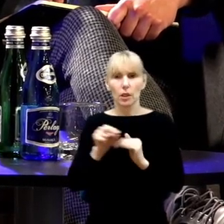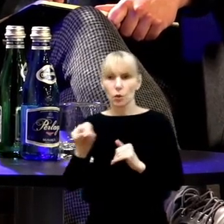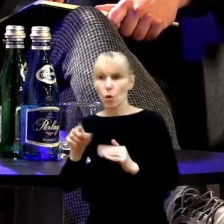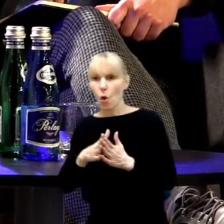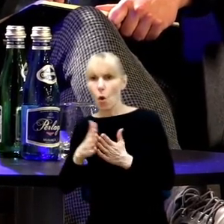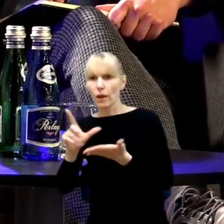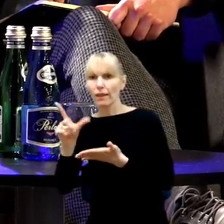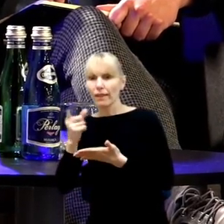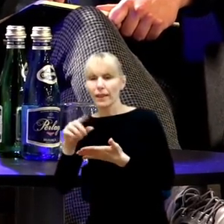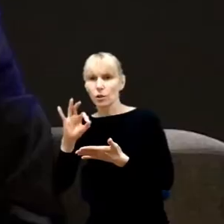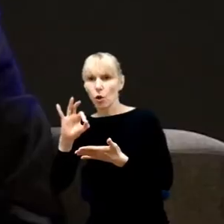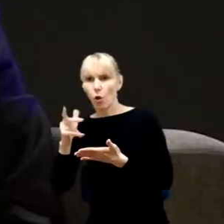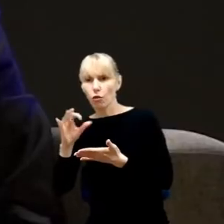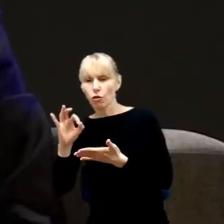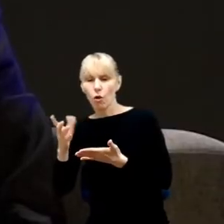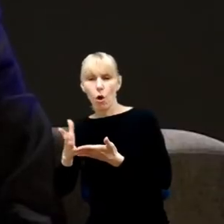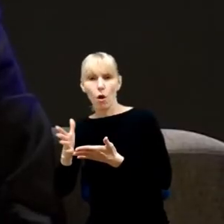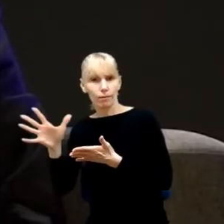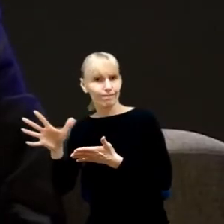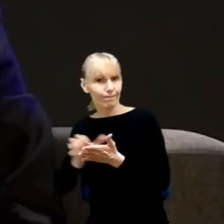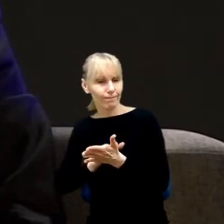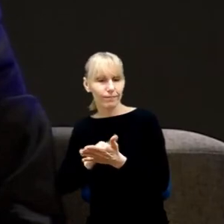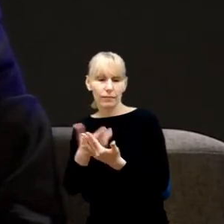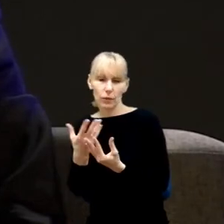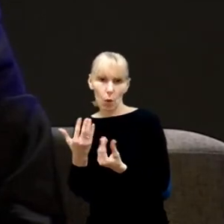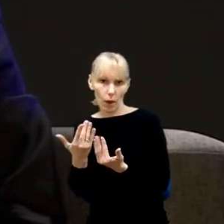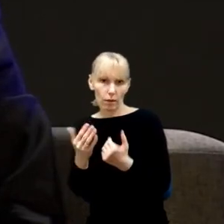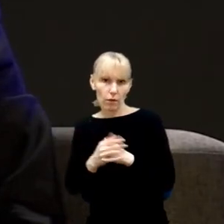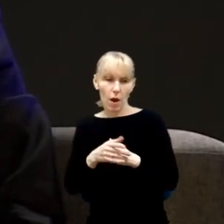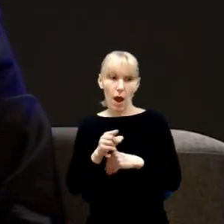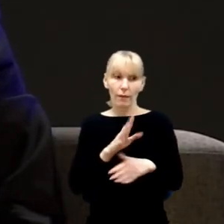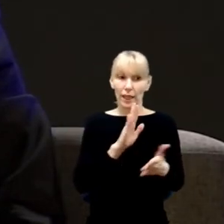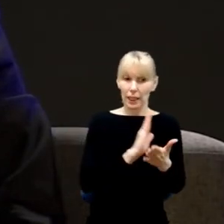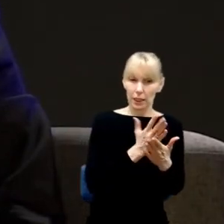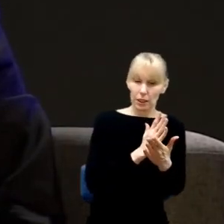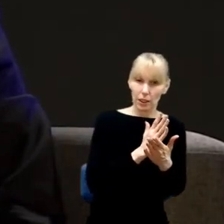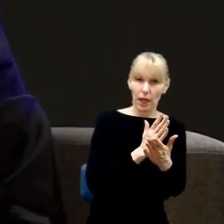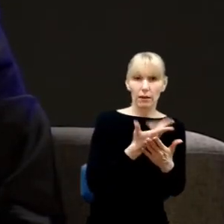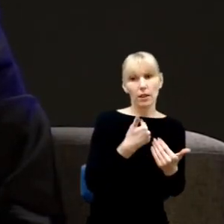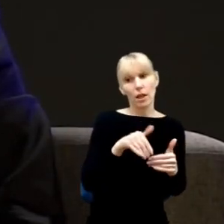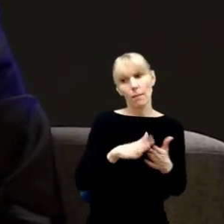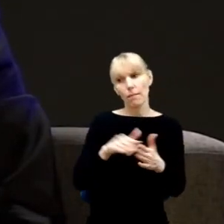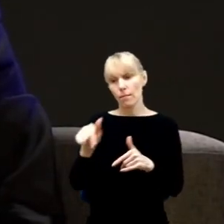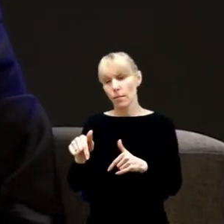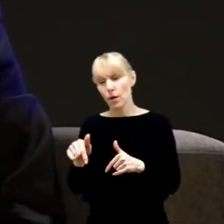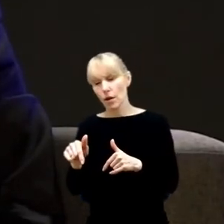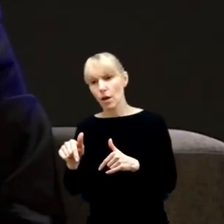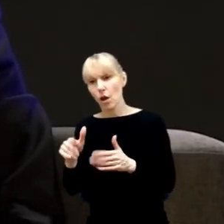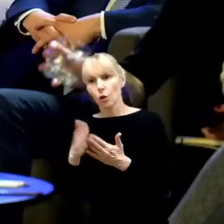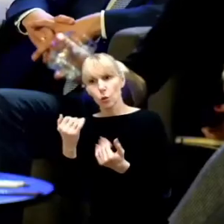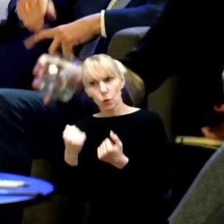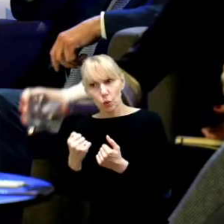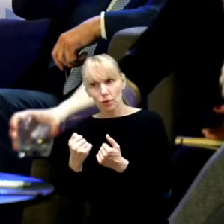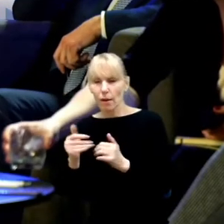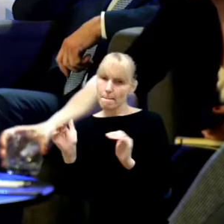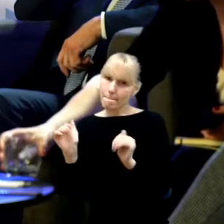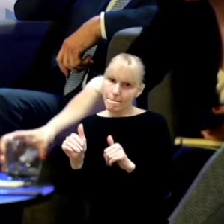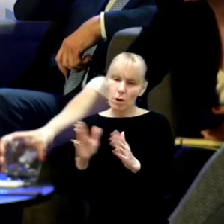W tych średnich miastach jest to dość trudne, ale nadal możliwe. W tych niestety najmniejszych jest tym ogromny problem